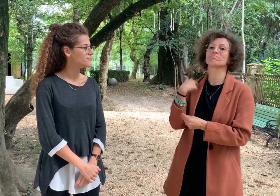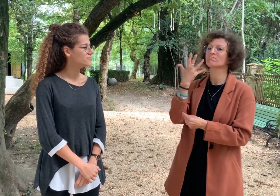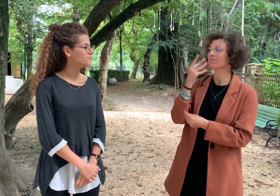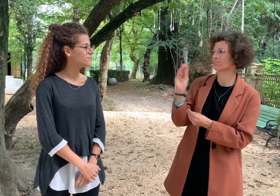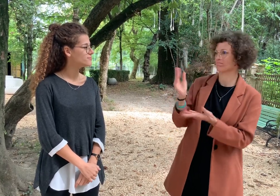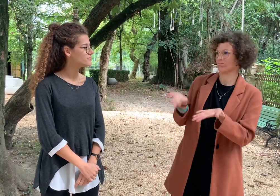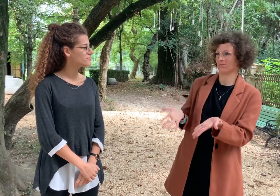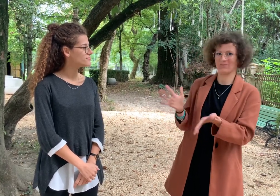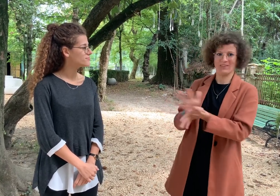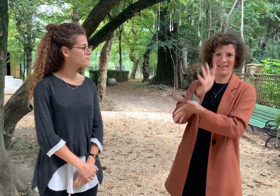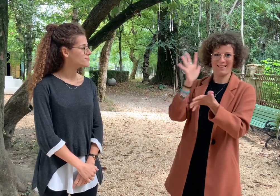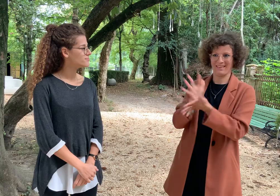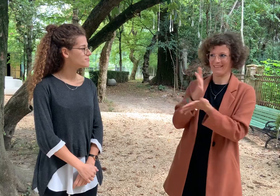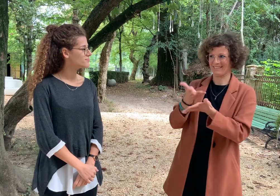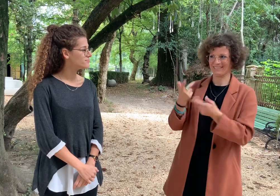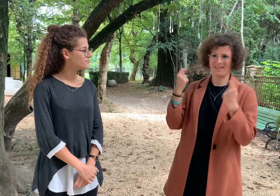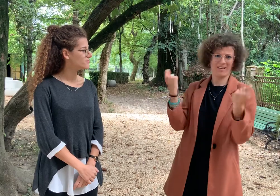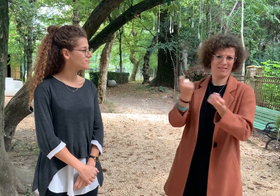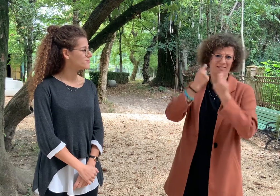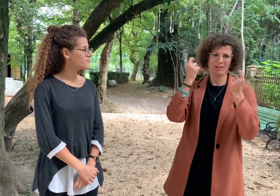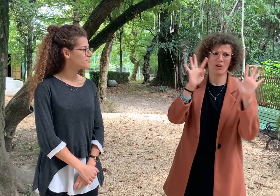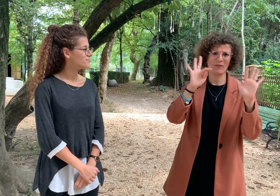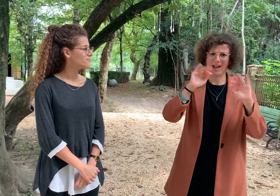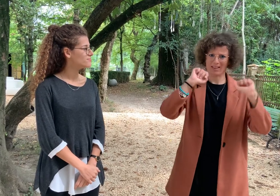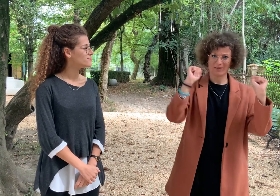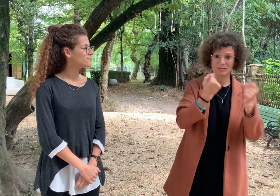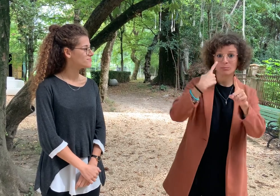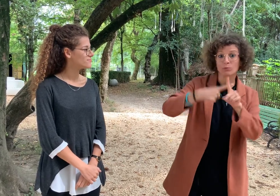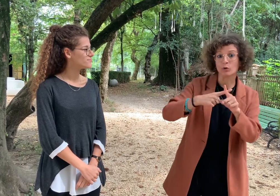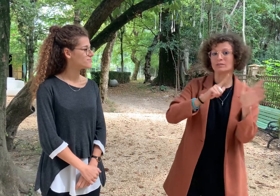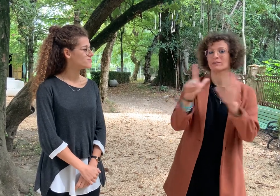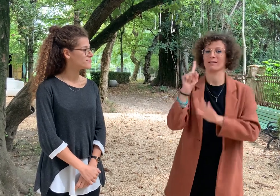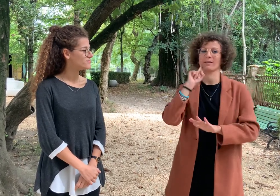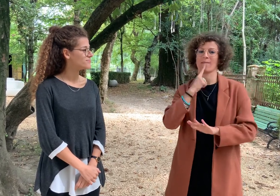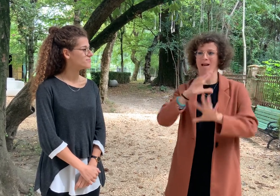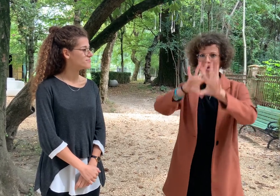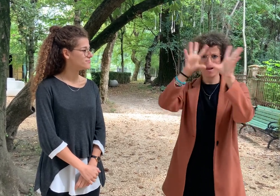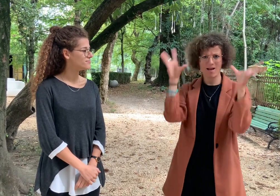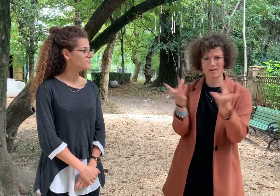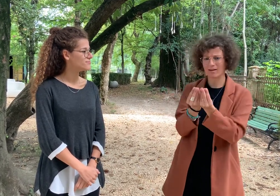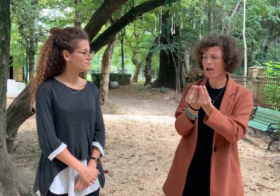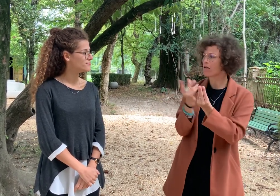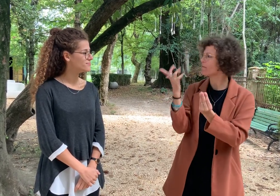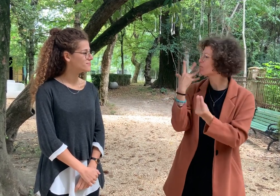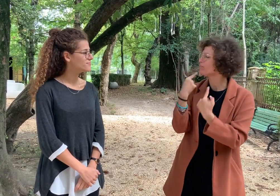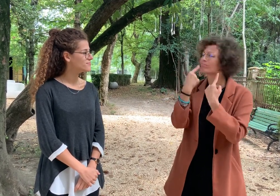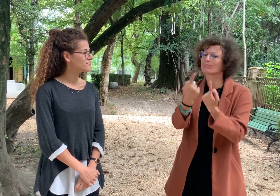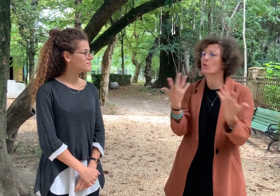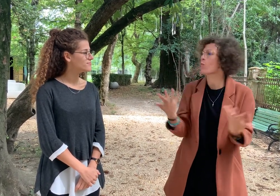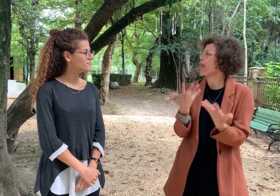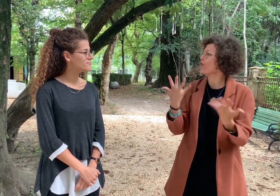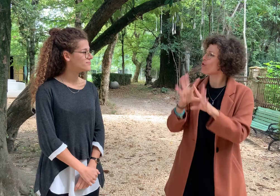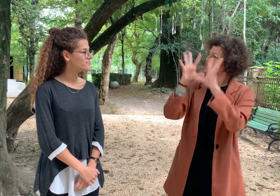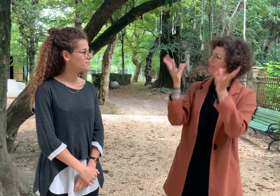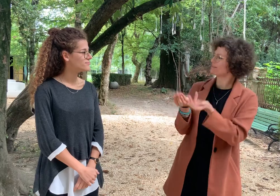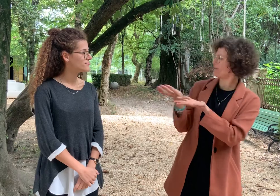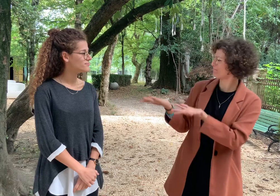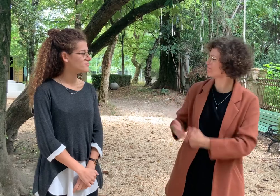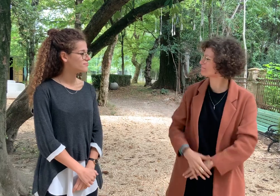In occasione del 90º anniversario dell’ENS e della settimana internazionale del sordo vorrei domandarle quali sono le sue riflessioni in merito.